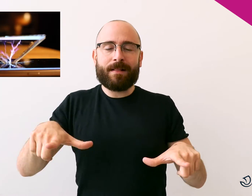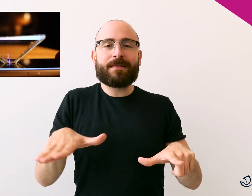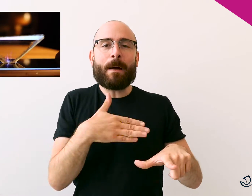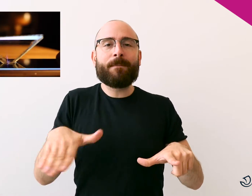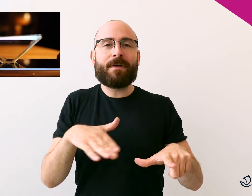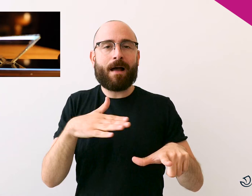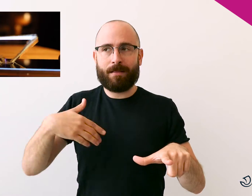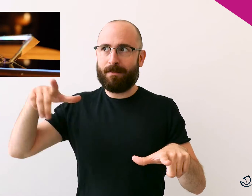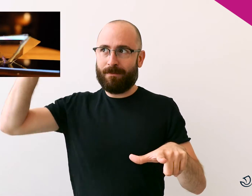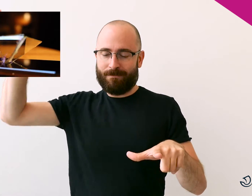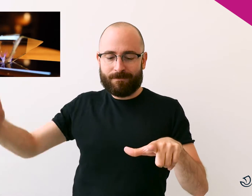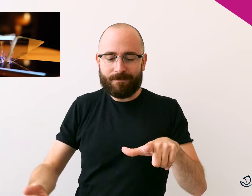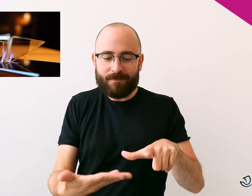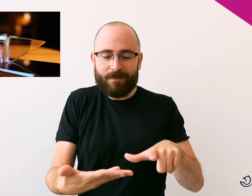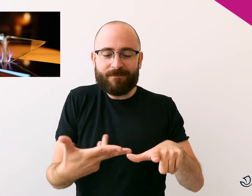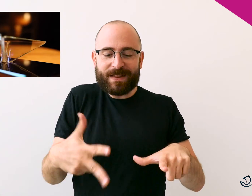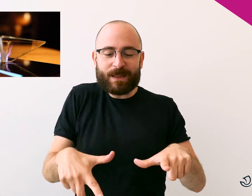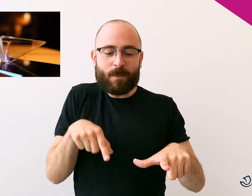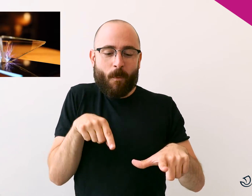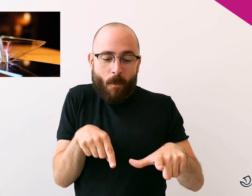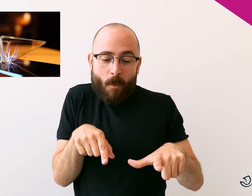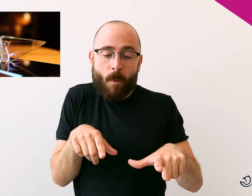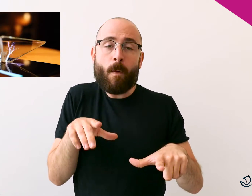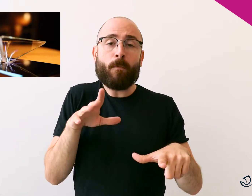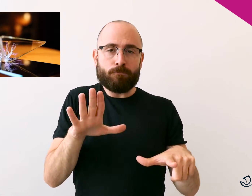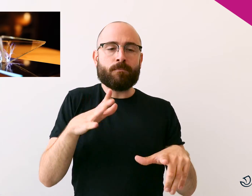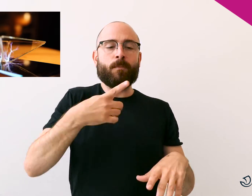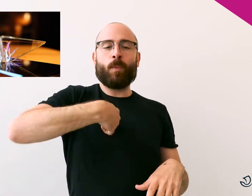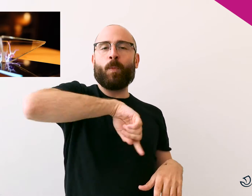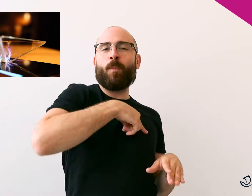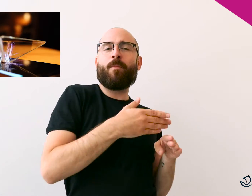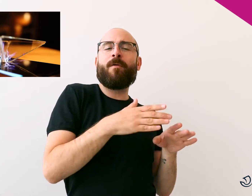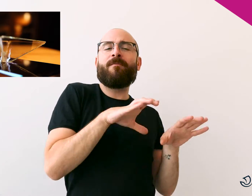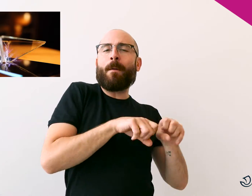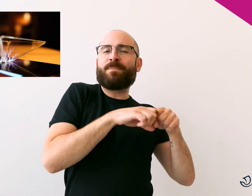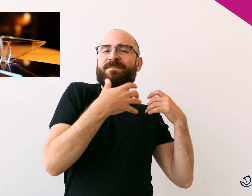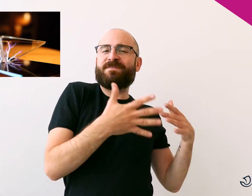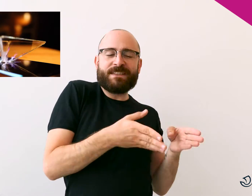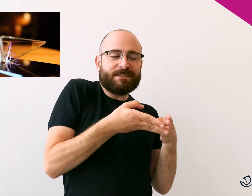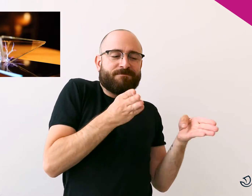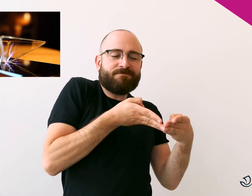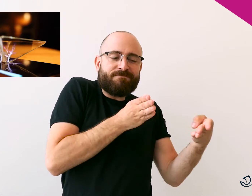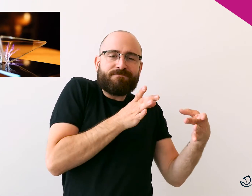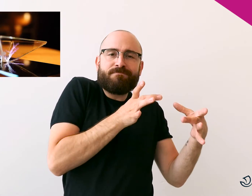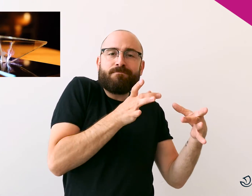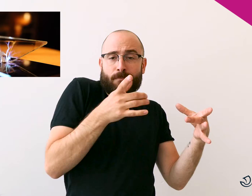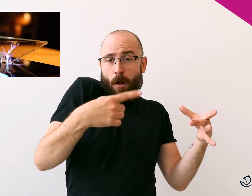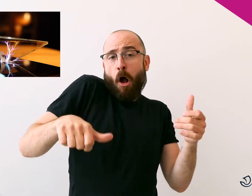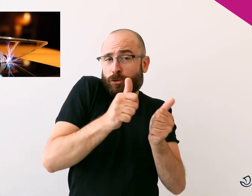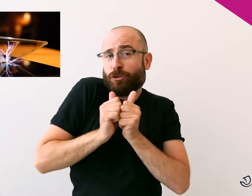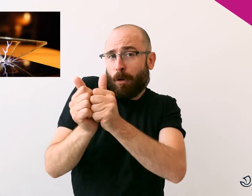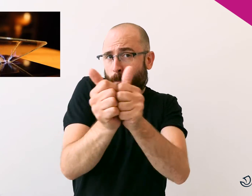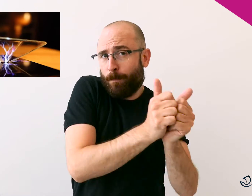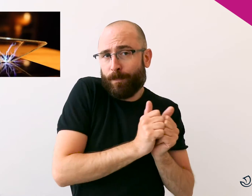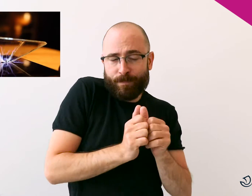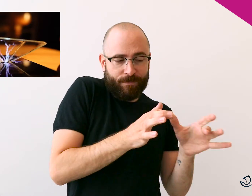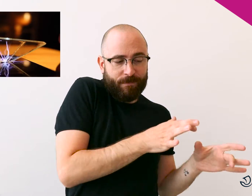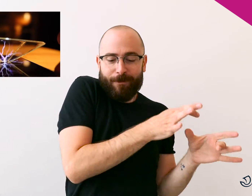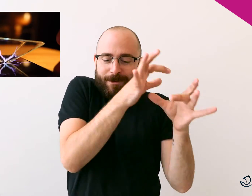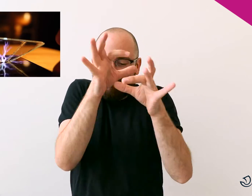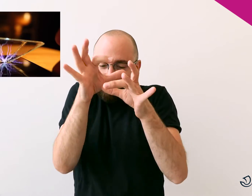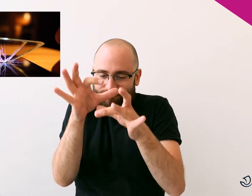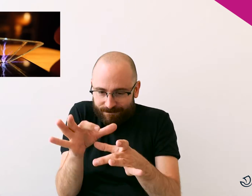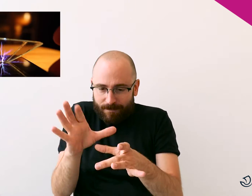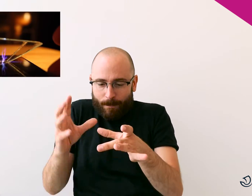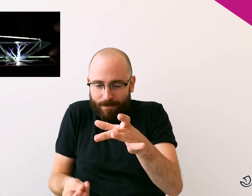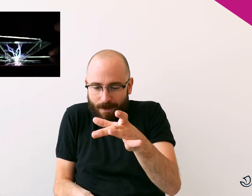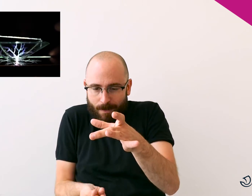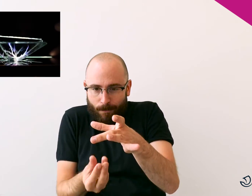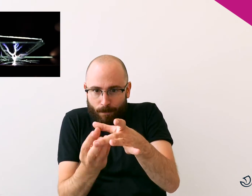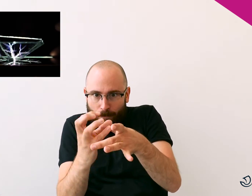On les fera passer sur les tablettes et on posera le projecteur d'hologrammes, qu'on aura fabriqué tous ensemble.